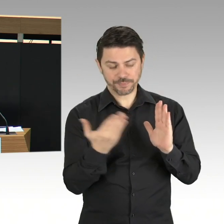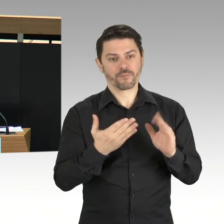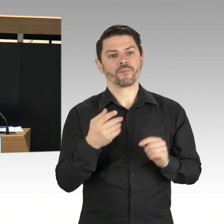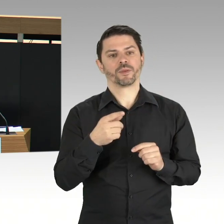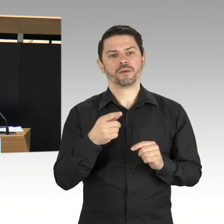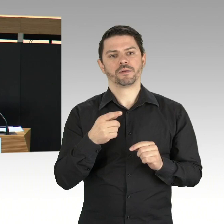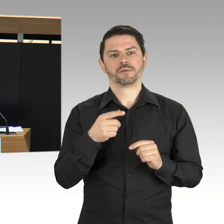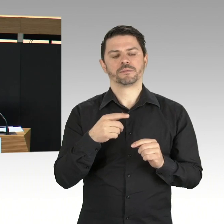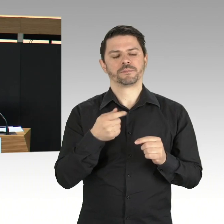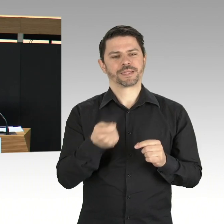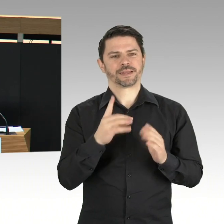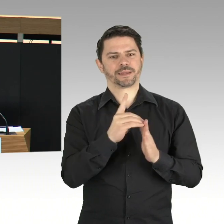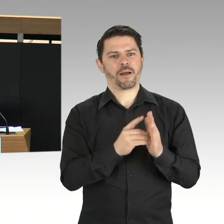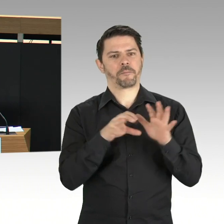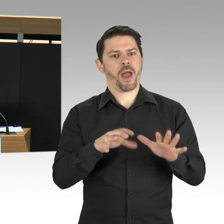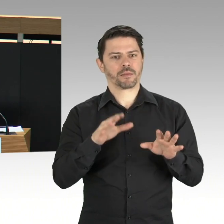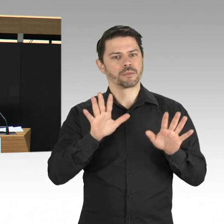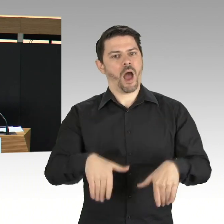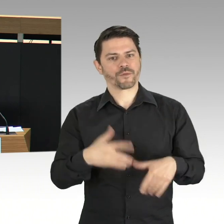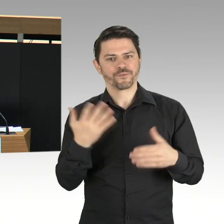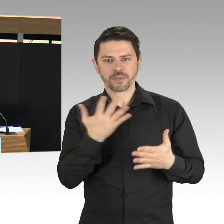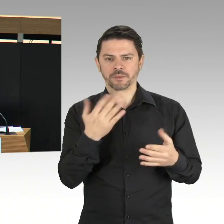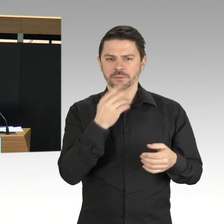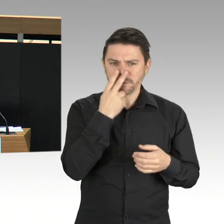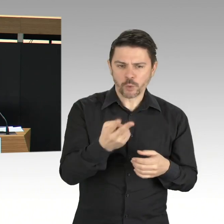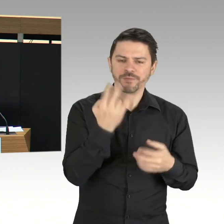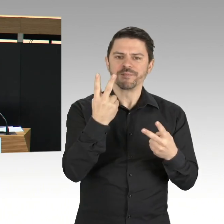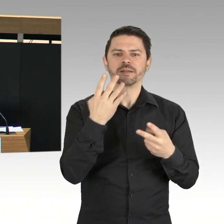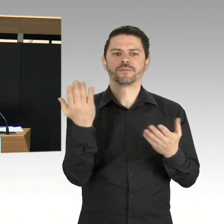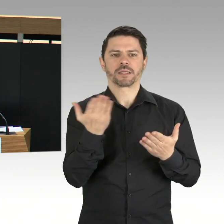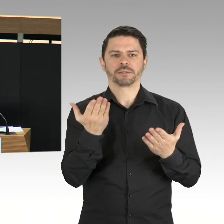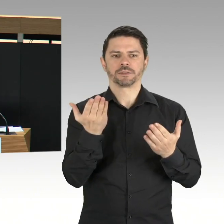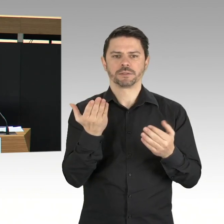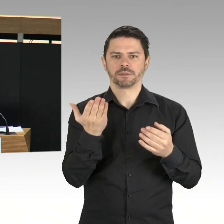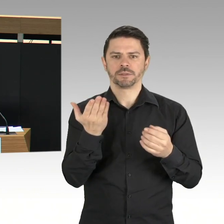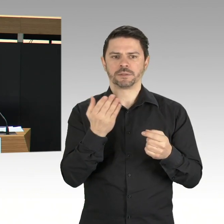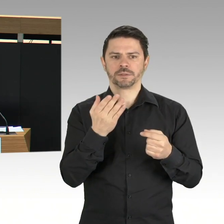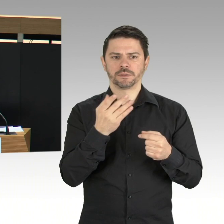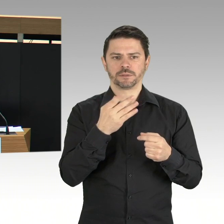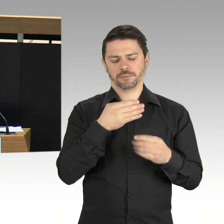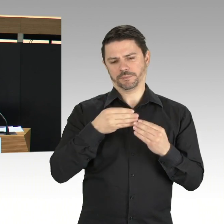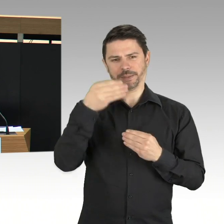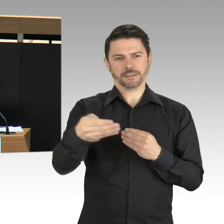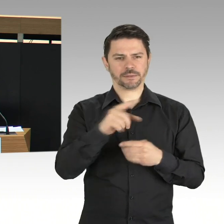im Land Berlin. Und wir werden jetzt gemeinsam viel Power einsetzen, um dieses Mietkataster schnell umzusetzen.